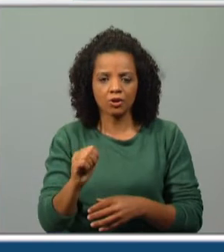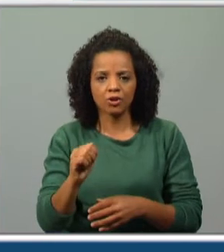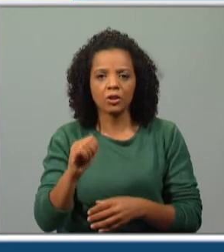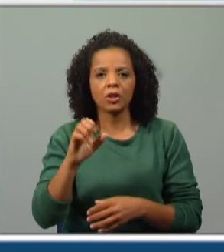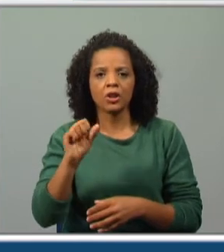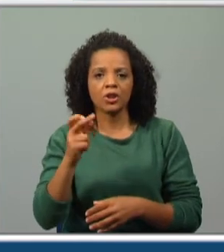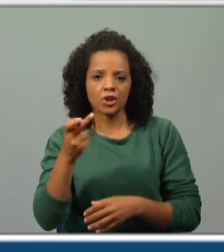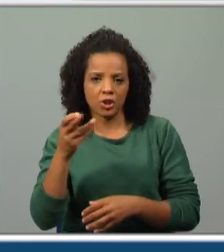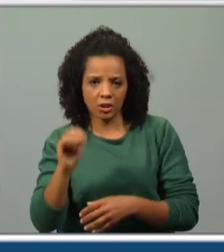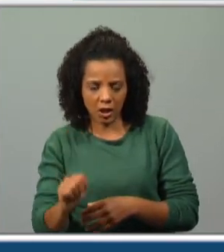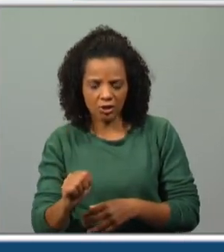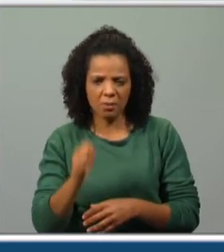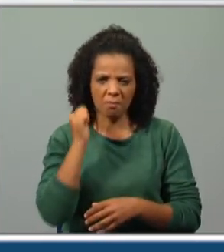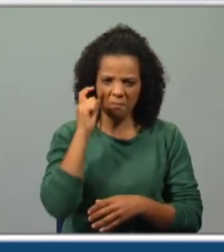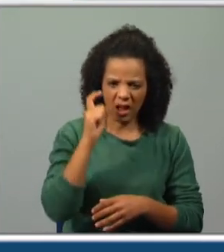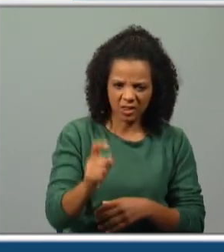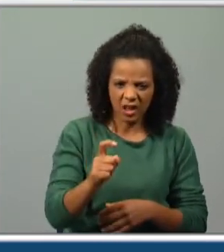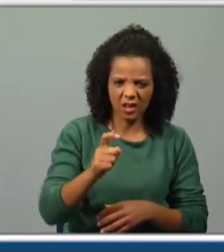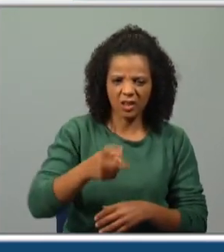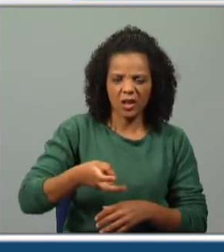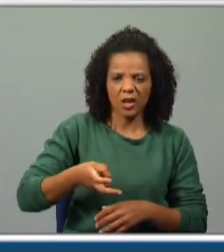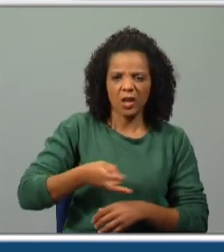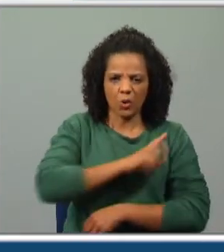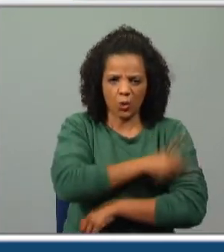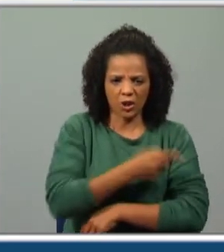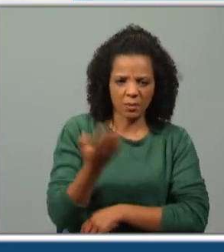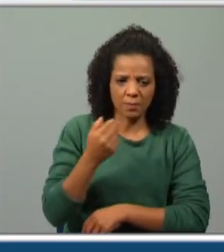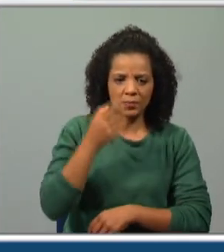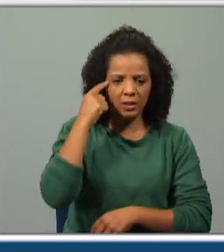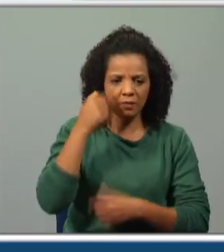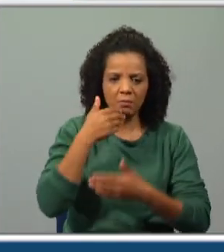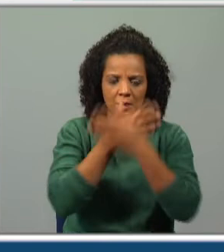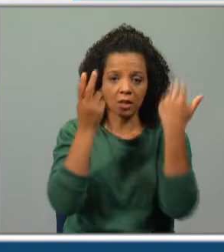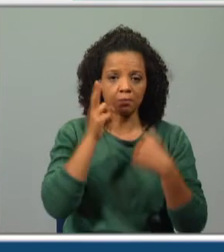maldade covardia na quinta-feira de manhã a diretora Aline preparava o 星期四的邪惡懦弱早上，導演艾琳準備了